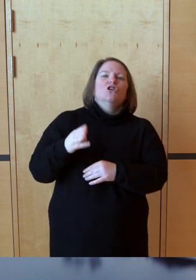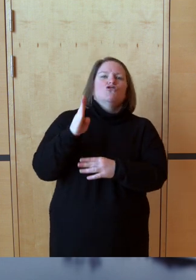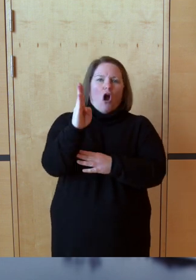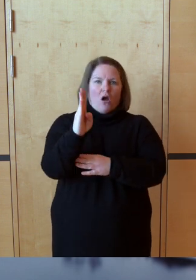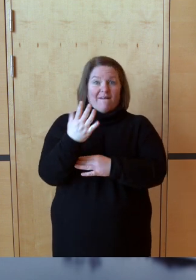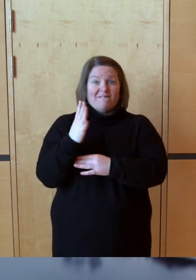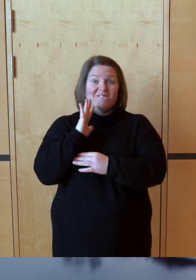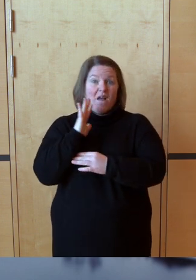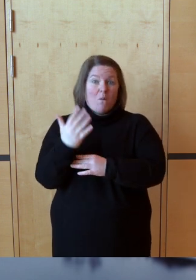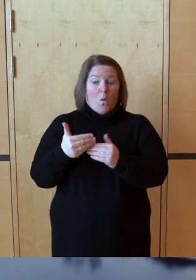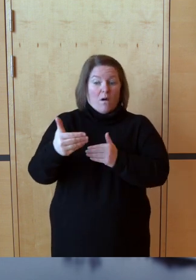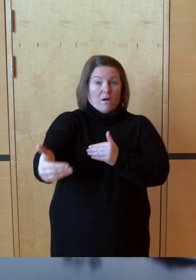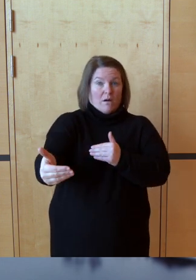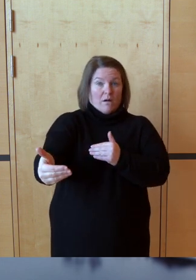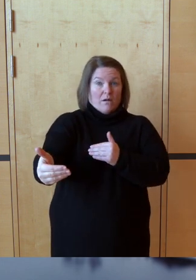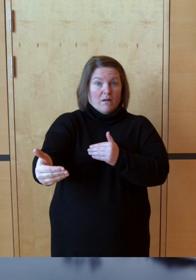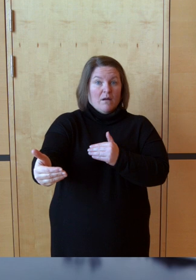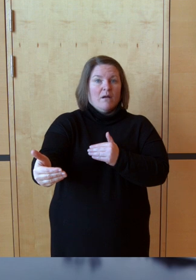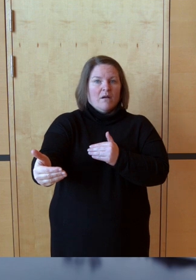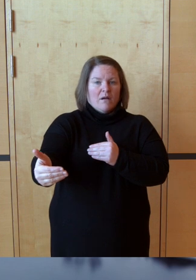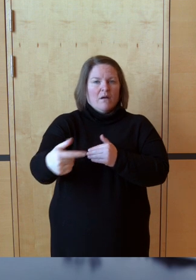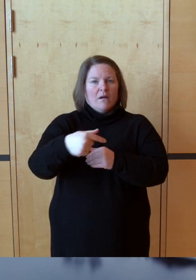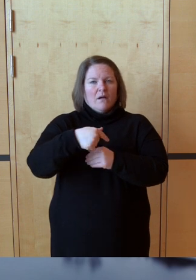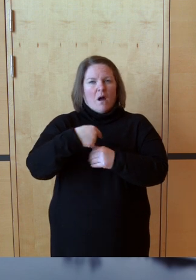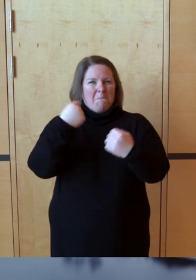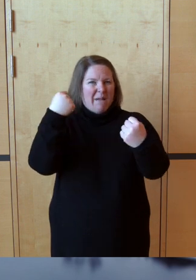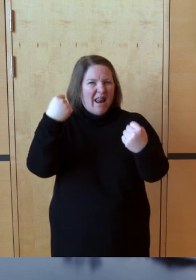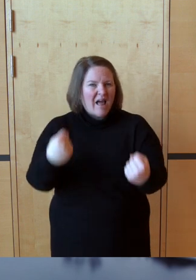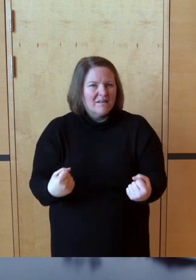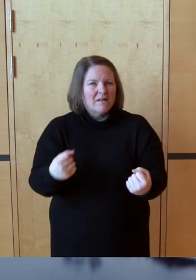90 av den belastning eller den påverkan som